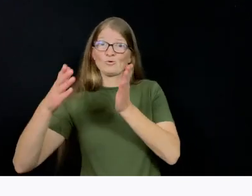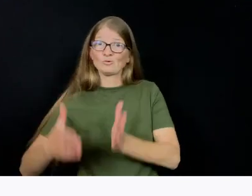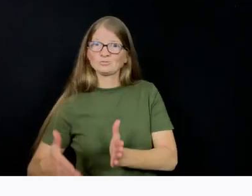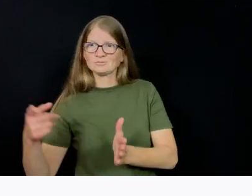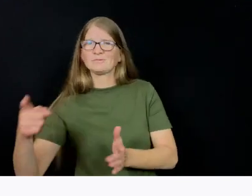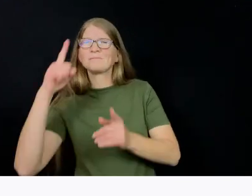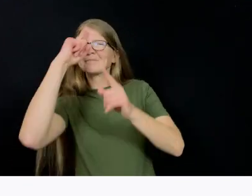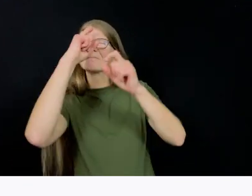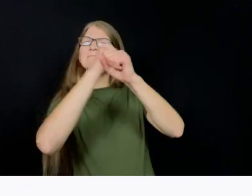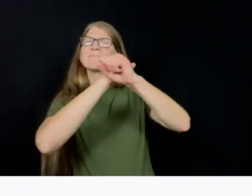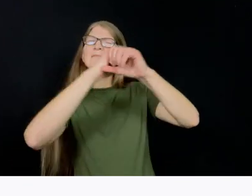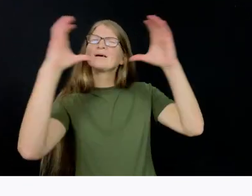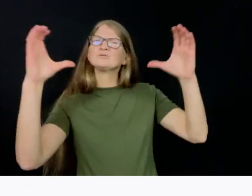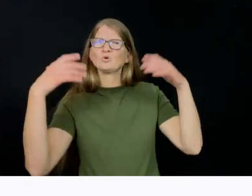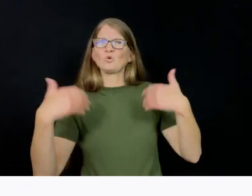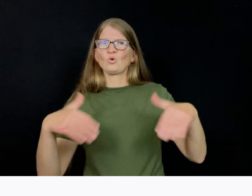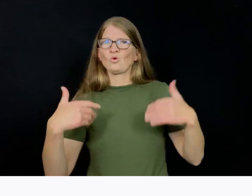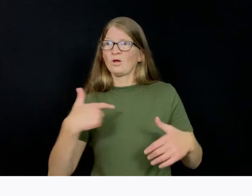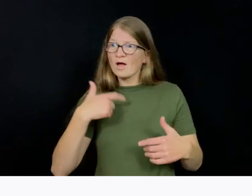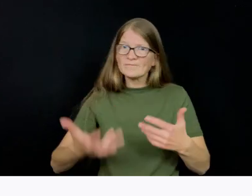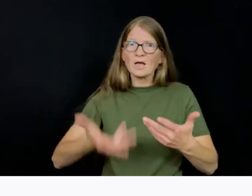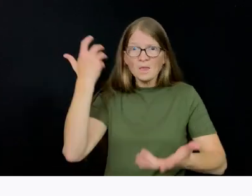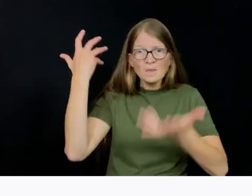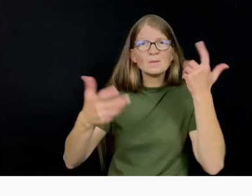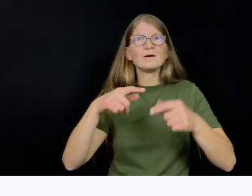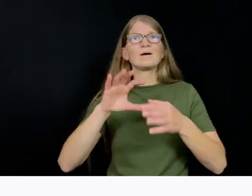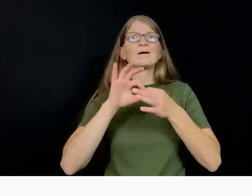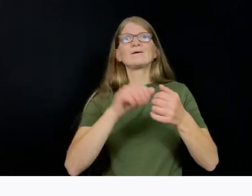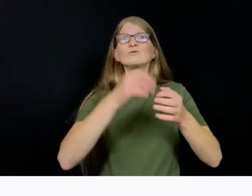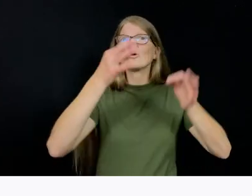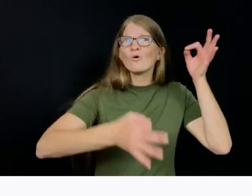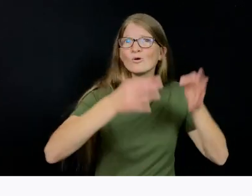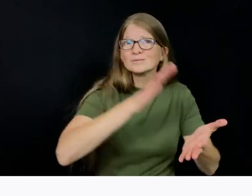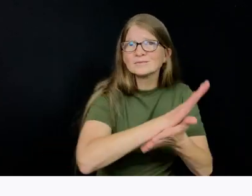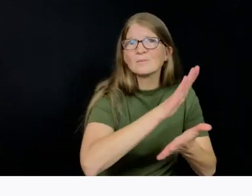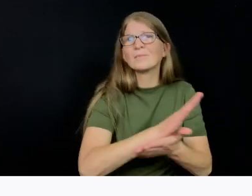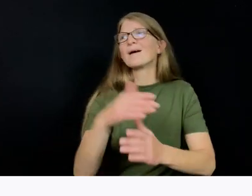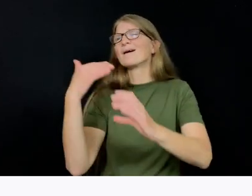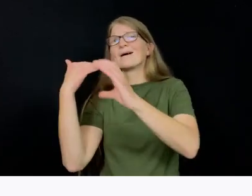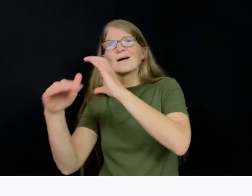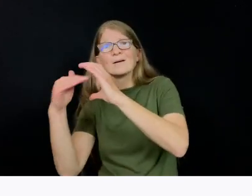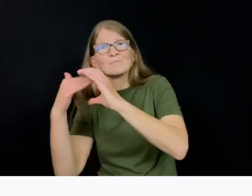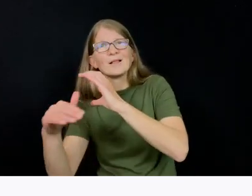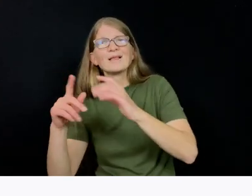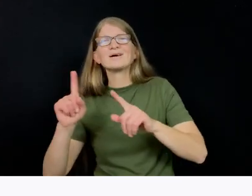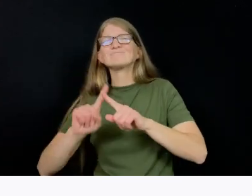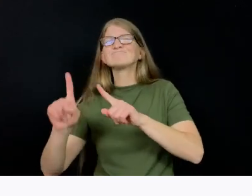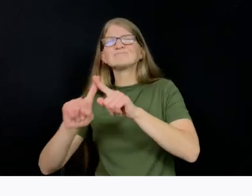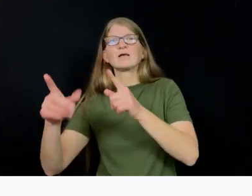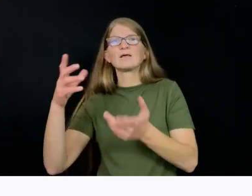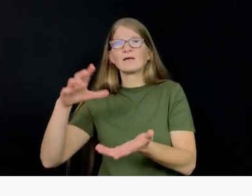الذي يمكن أن يستغرقه التدقيق في كل شيء من وثائق المحكمة وأرشيفات البريد الإلكتروني، إلى أكوامٍ من الصور